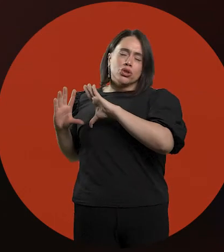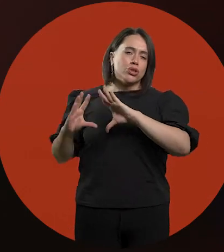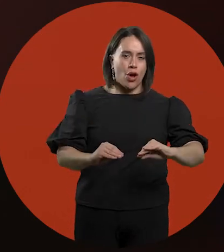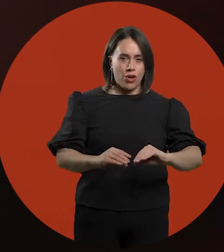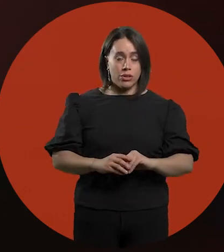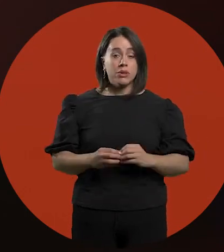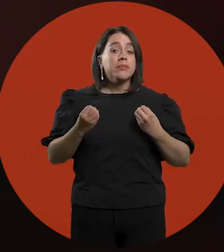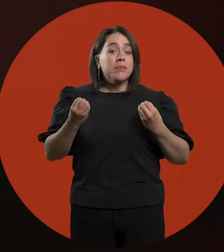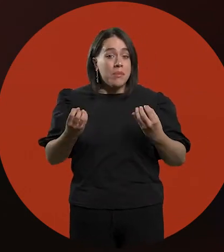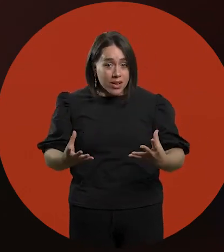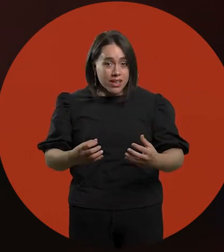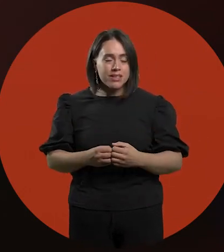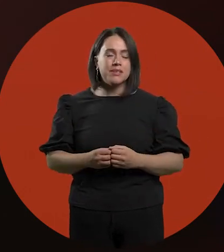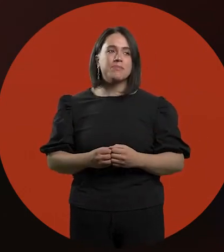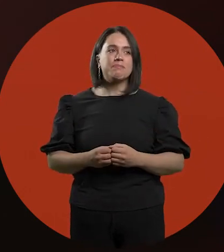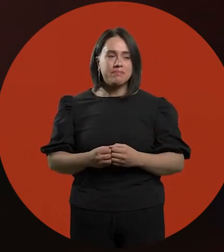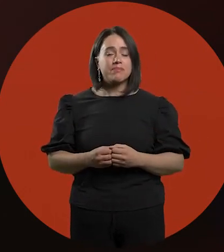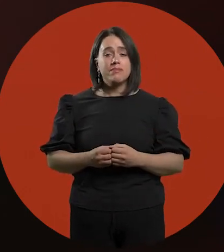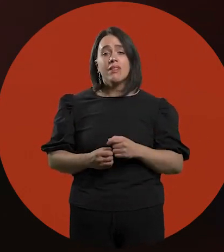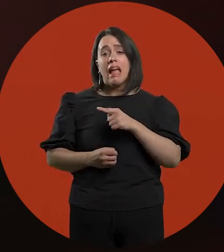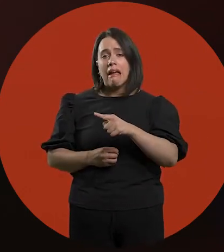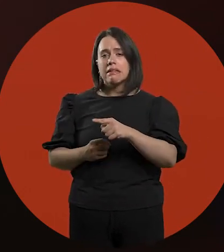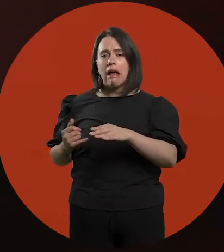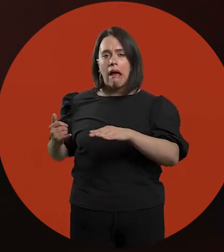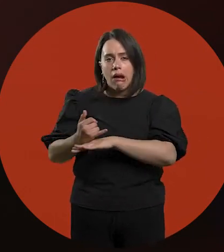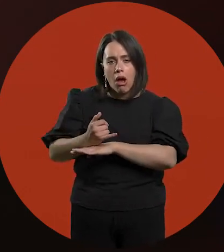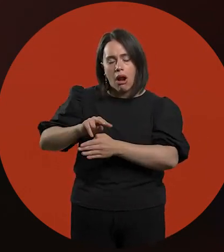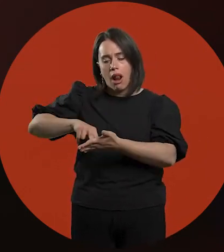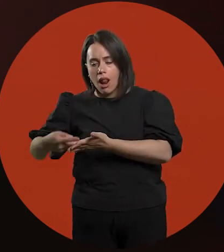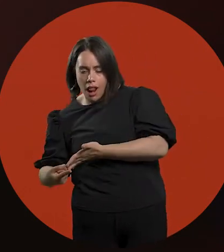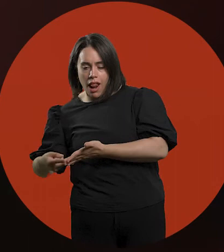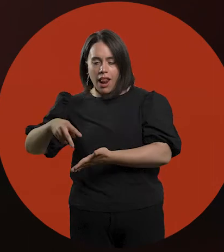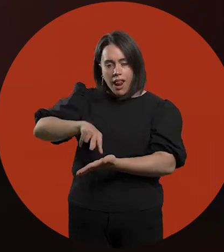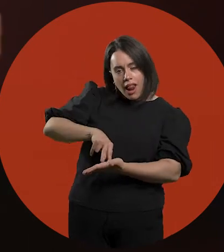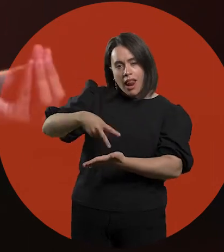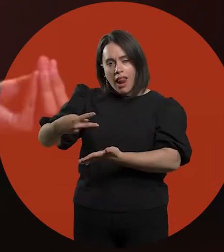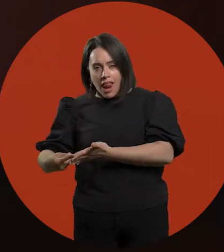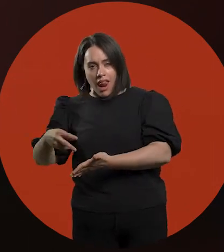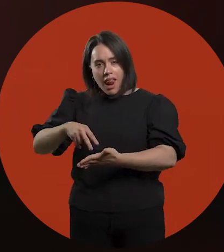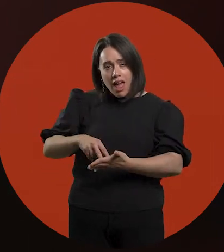¿Por qué? Porque con todos sus errores, aciertos, me formó.